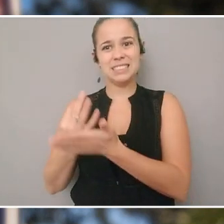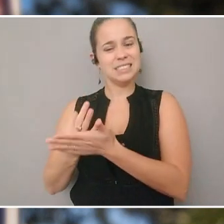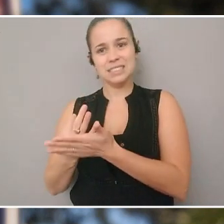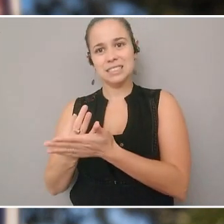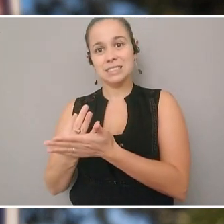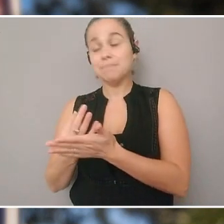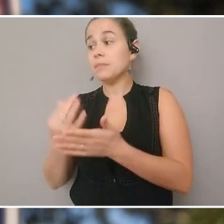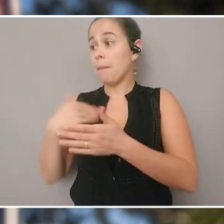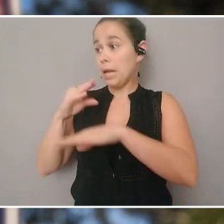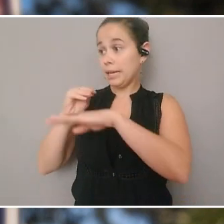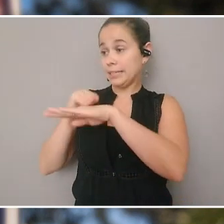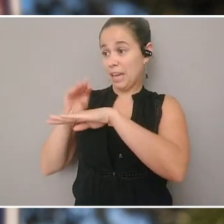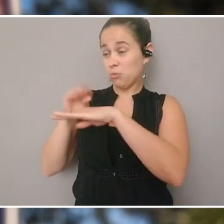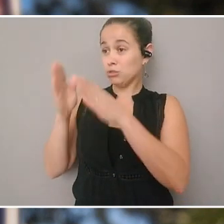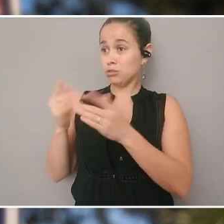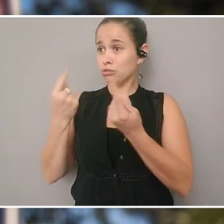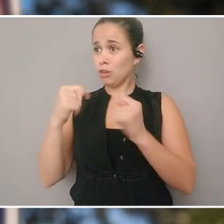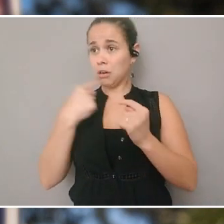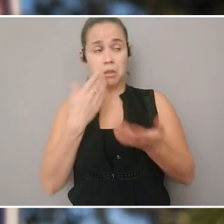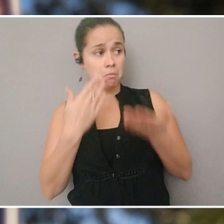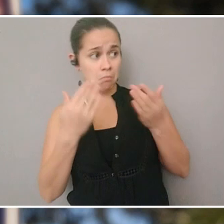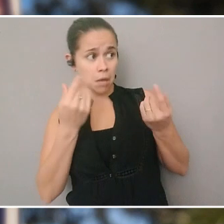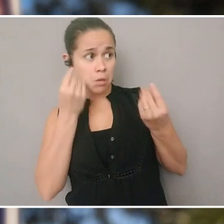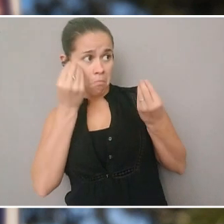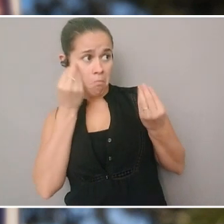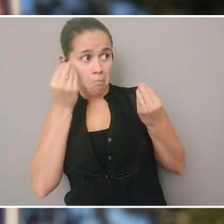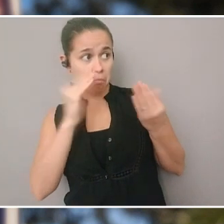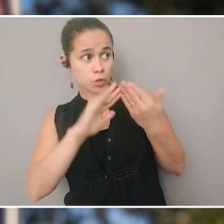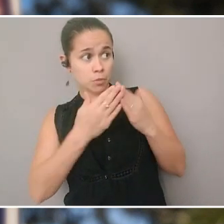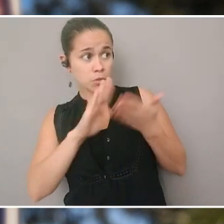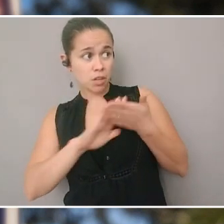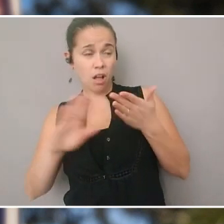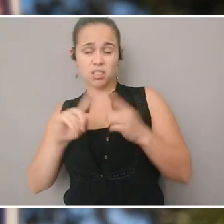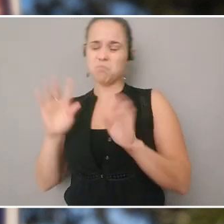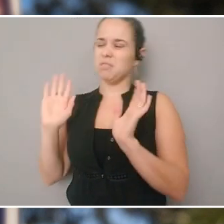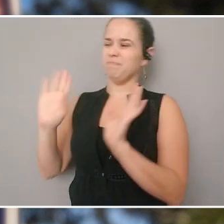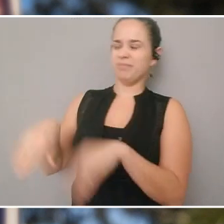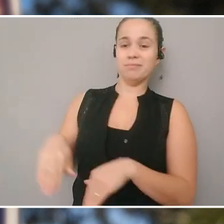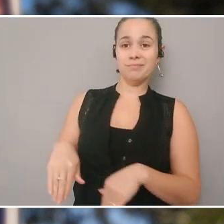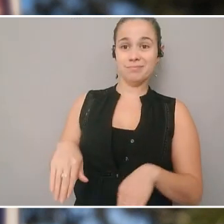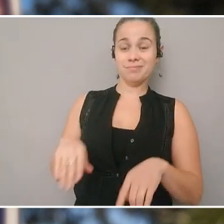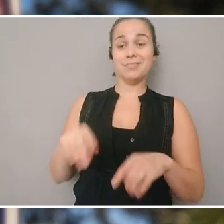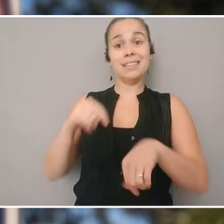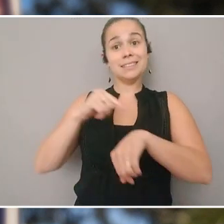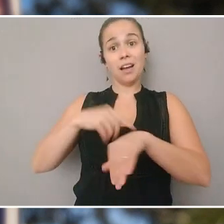darme la idea de colegios comunitarios pero, no me vi ir a uno.